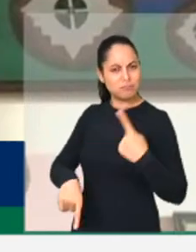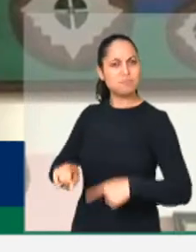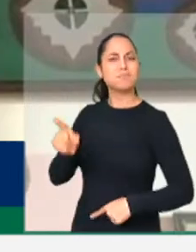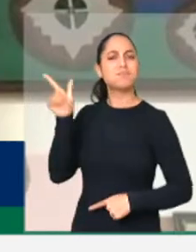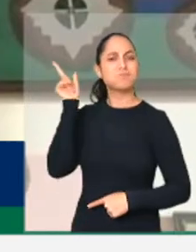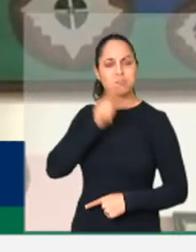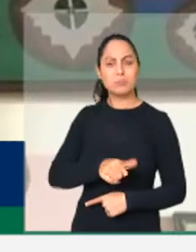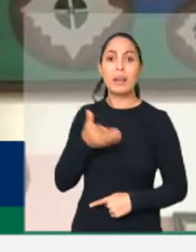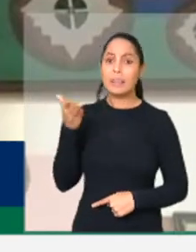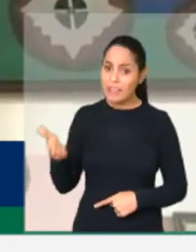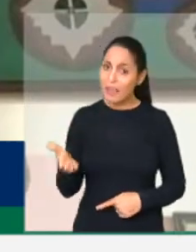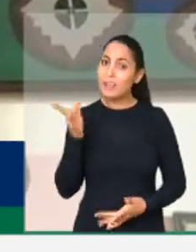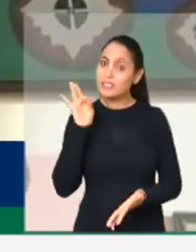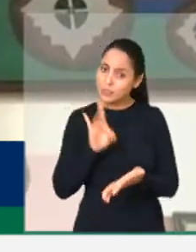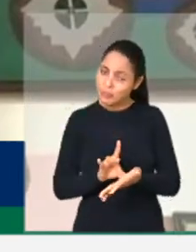M... PARA QUE, NO DIA 10, POSSAMOS, NESSE GRANDE